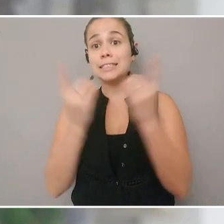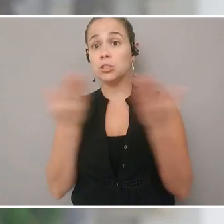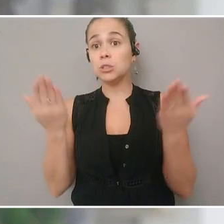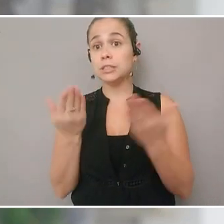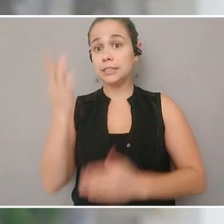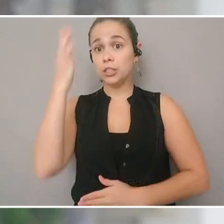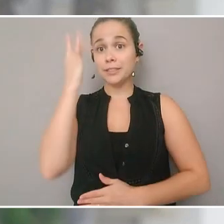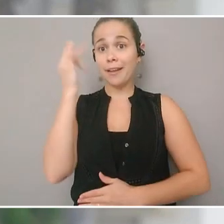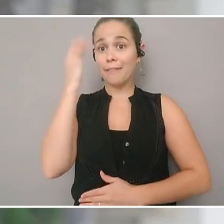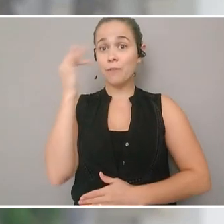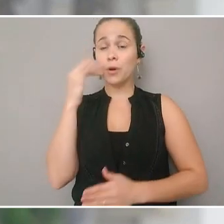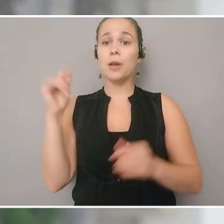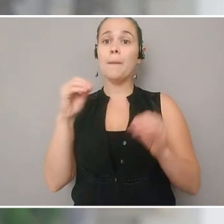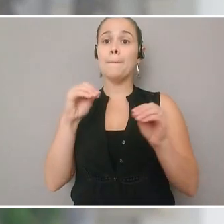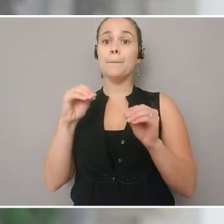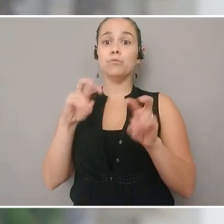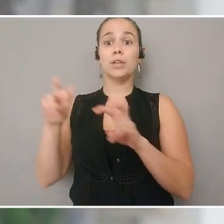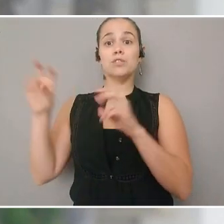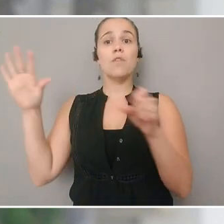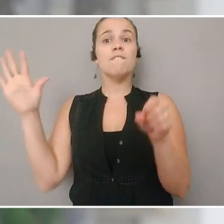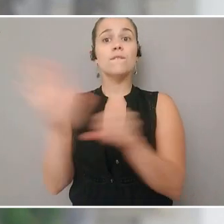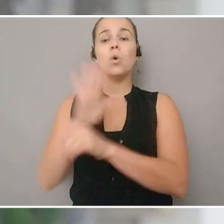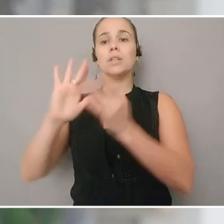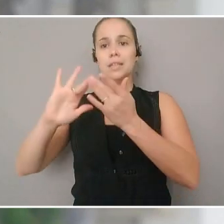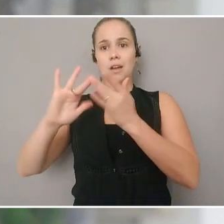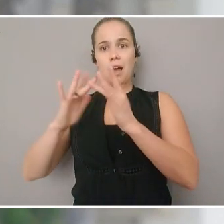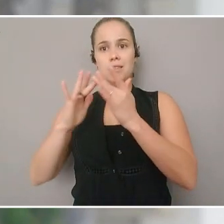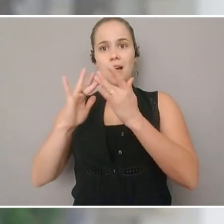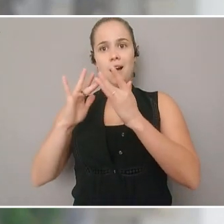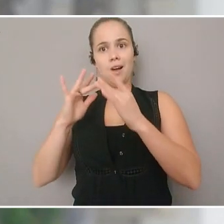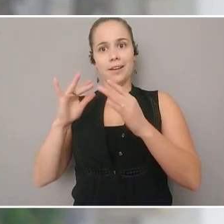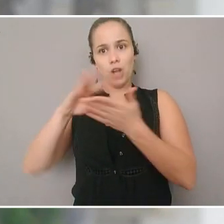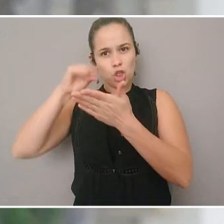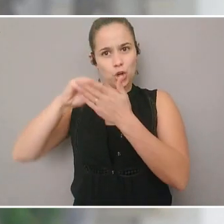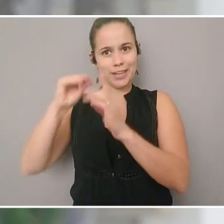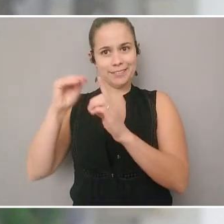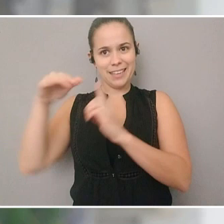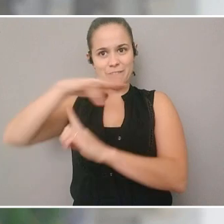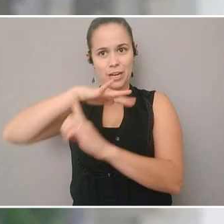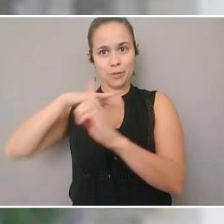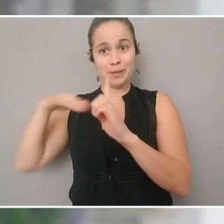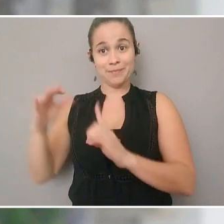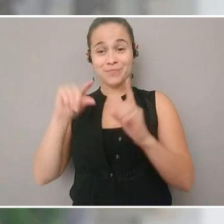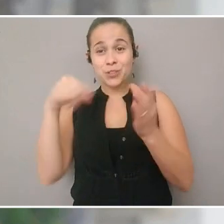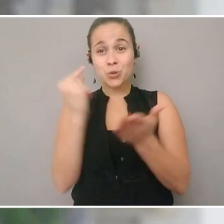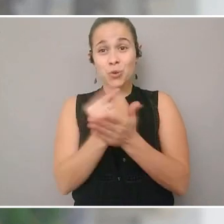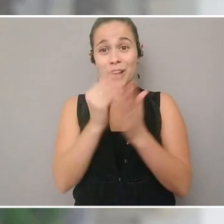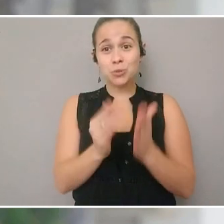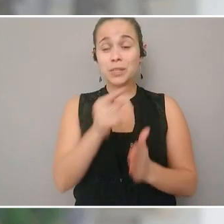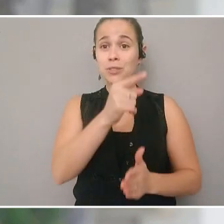entorno de aprendizaje totalmente en línea.